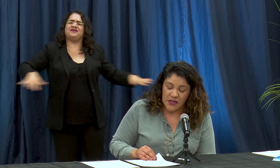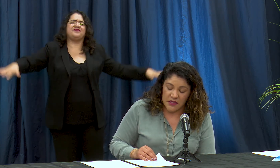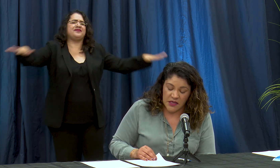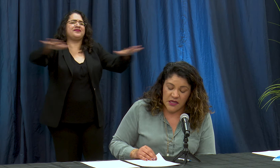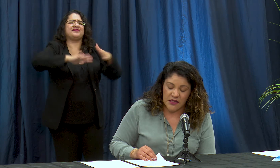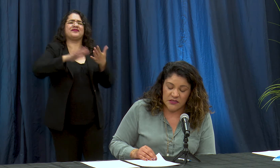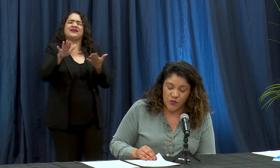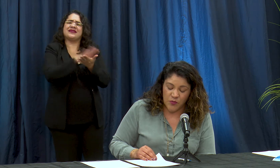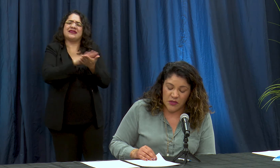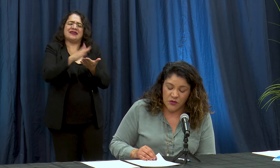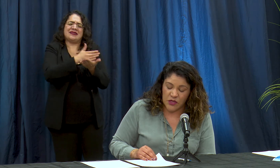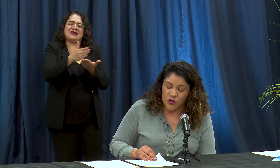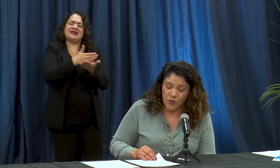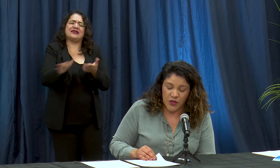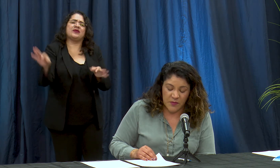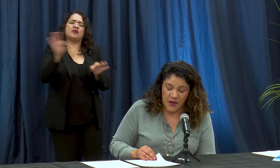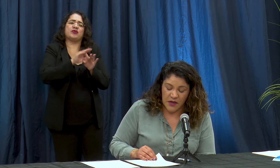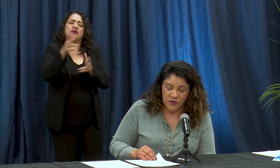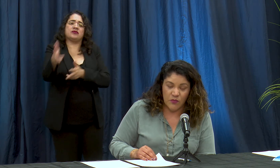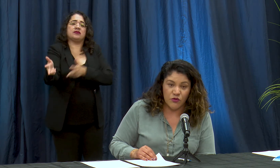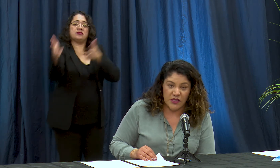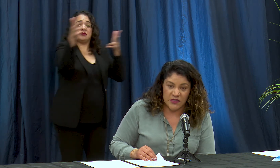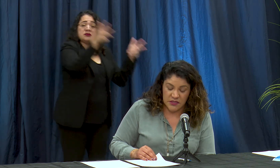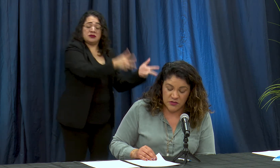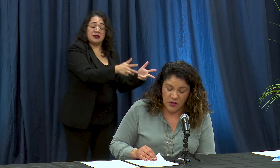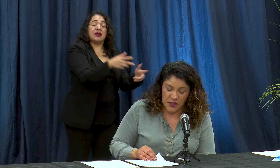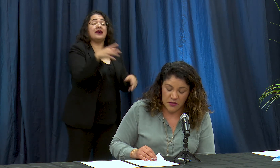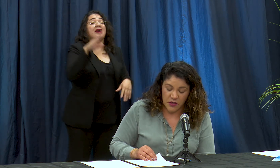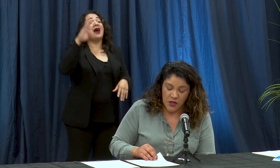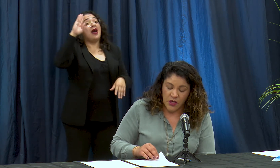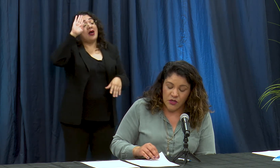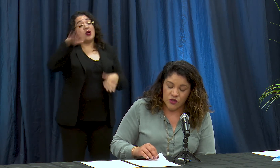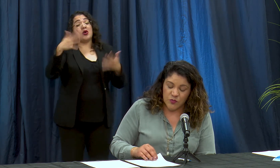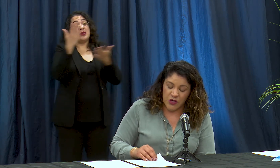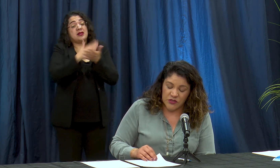mente en este momento a no pueden Pagar una multa de estacionamiento so poor ESO